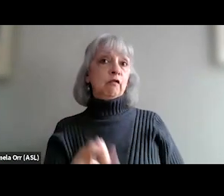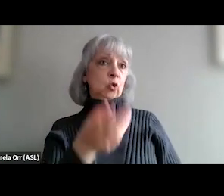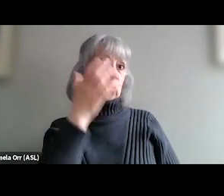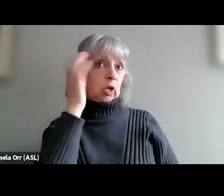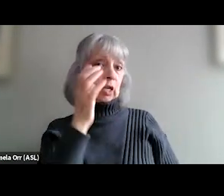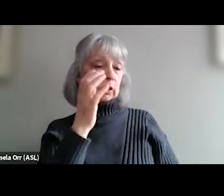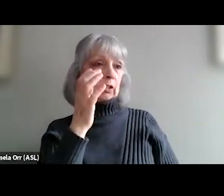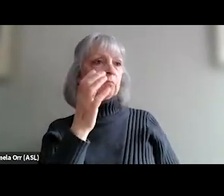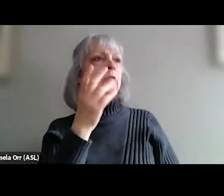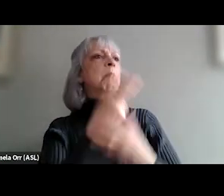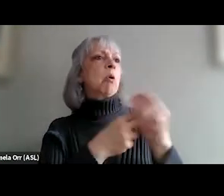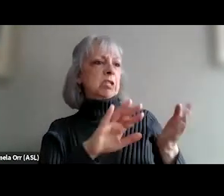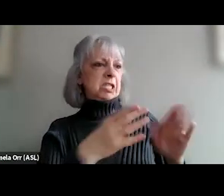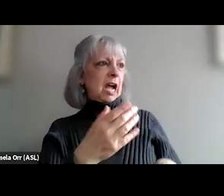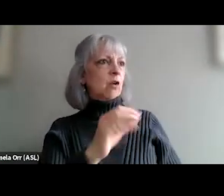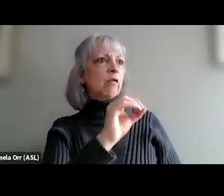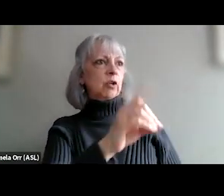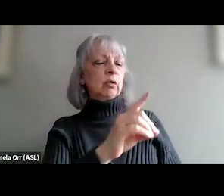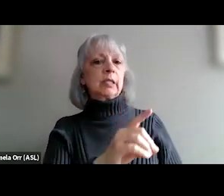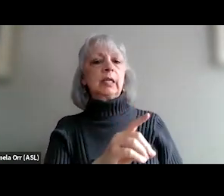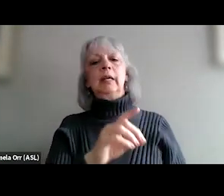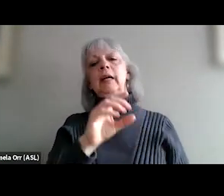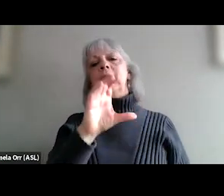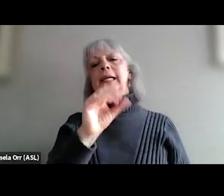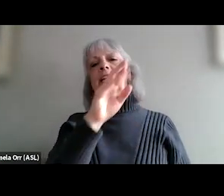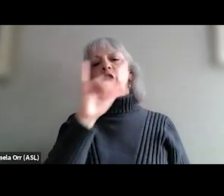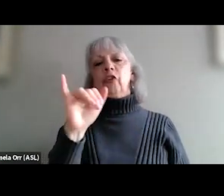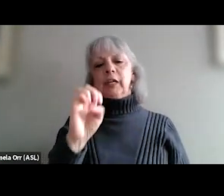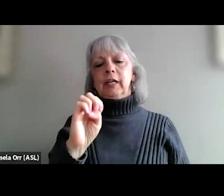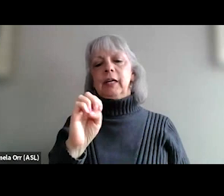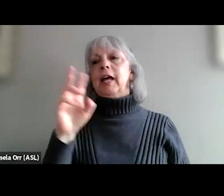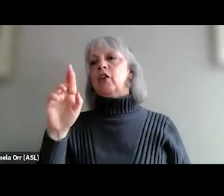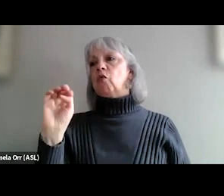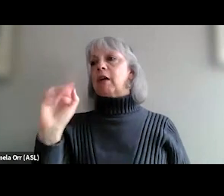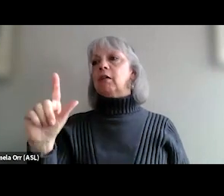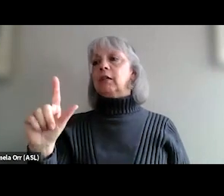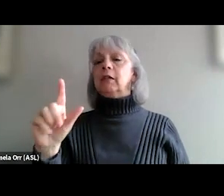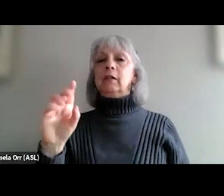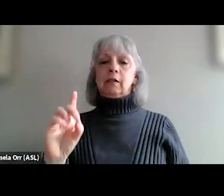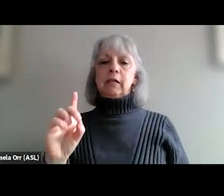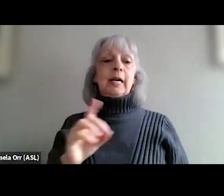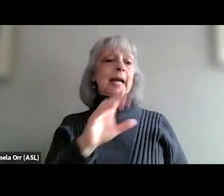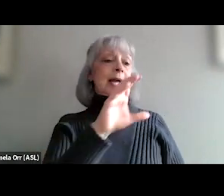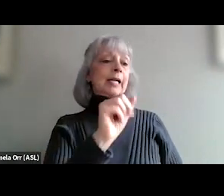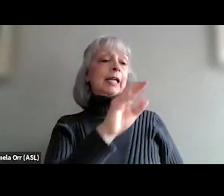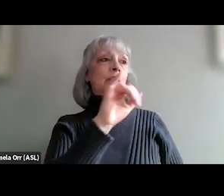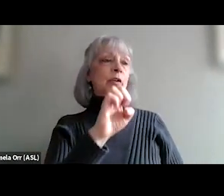que murieron de sobredosis, Kerry y Ronald. Kerry era ama de casa y era increíble.